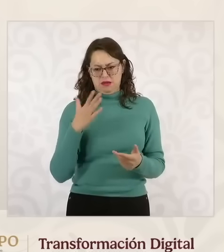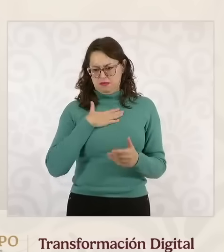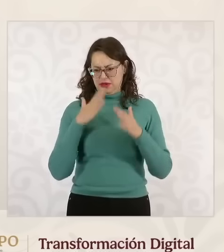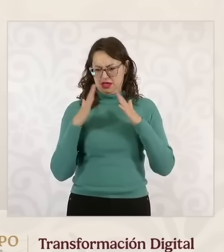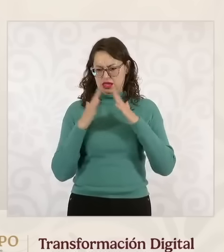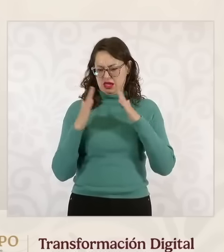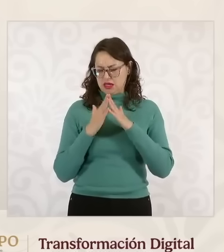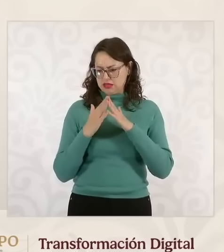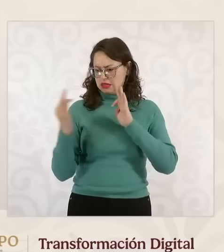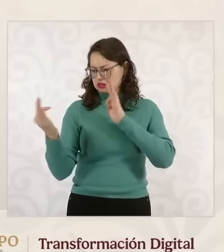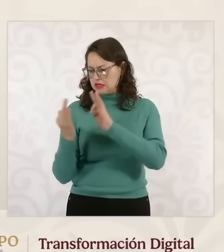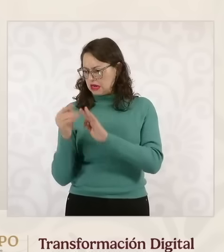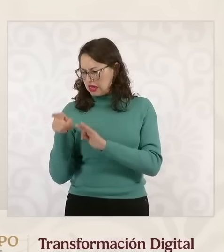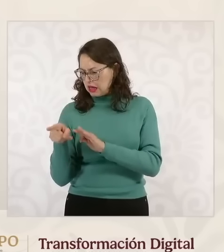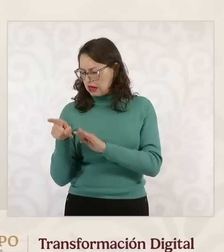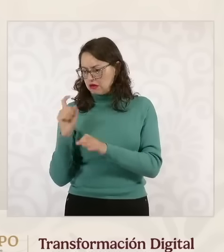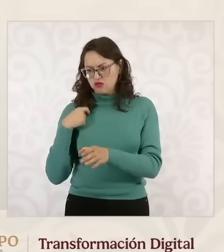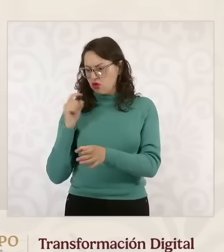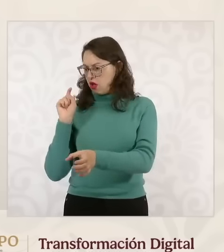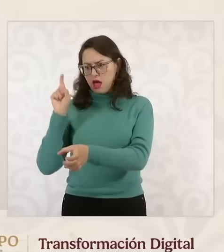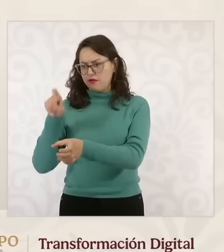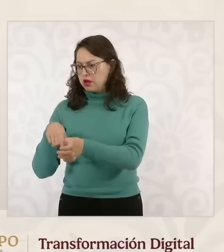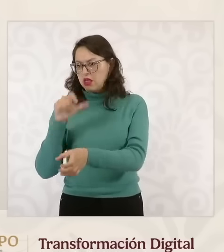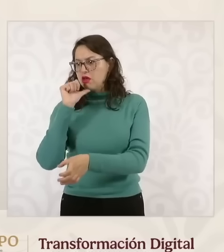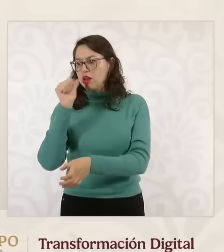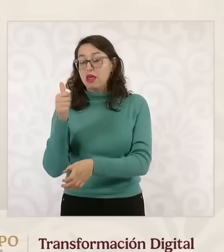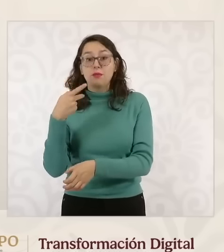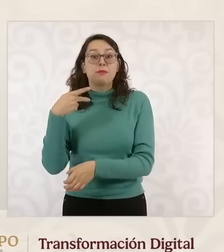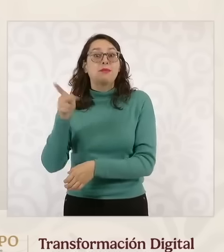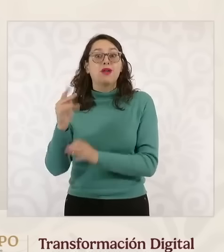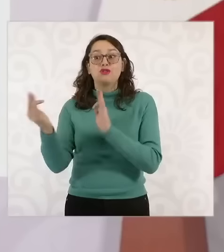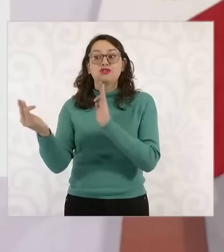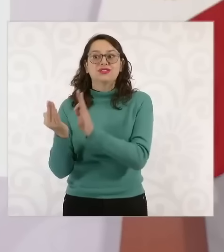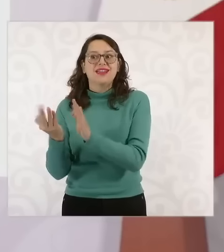o es más conveniente. Tal vez nuestra clínica asignada a nuestro domicilio esté en un lugar,